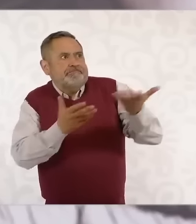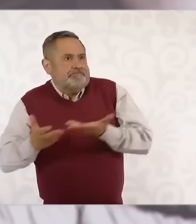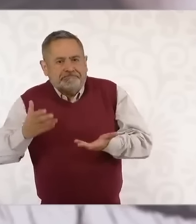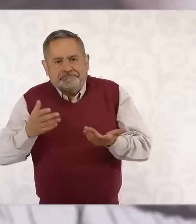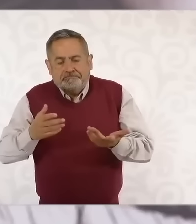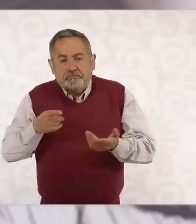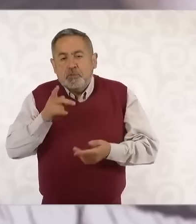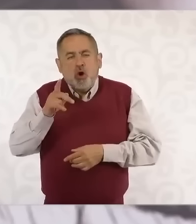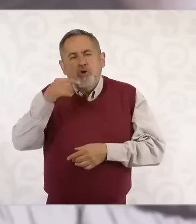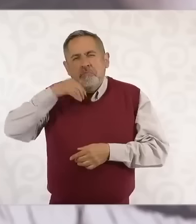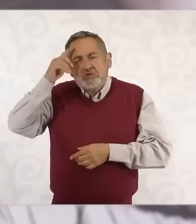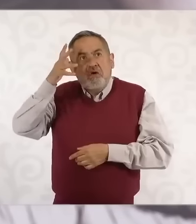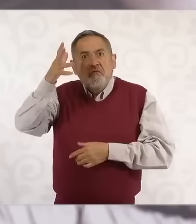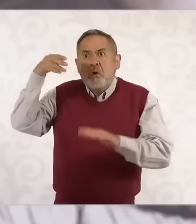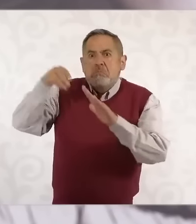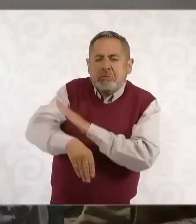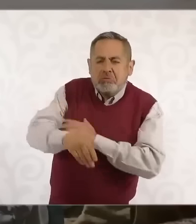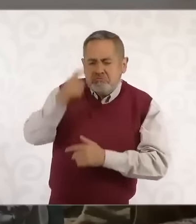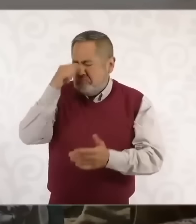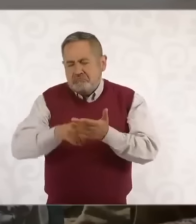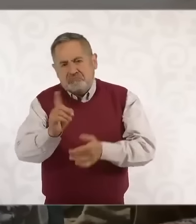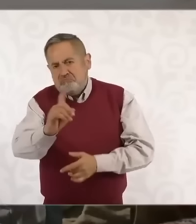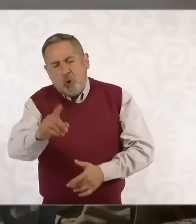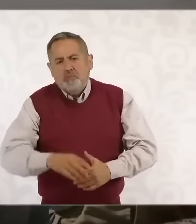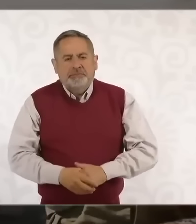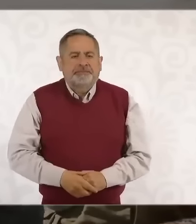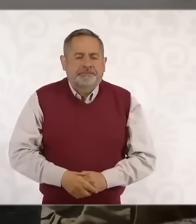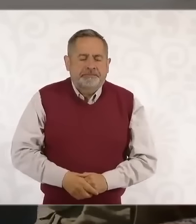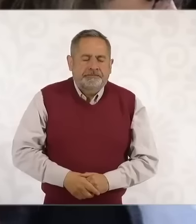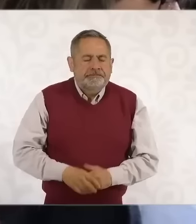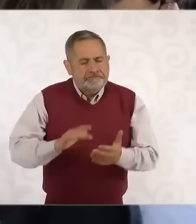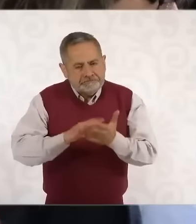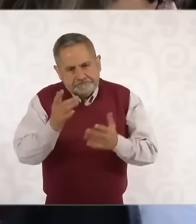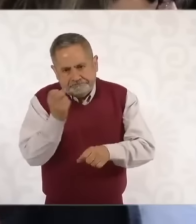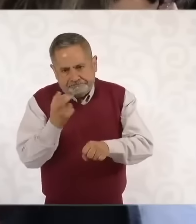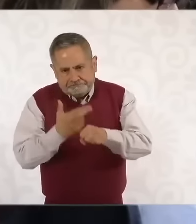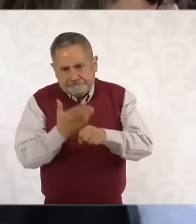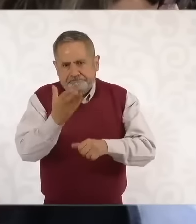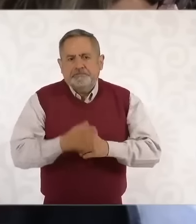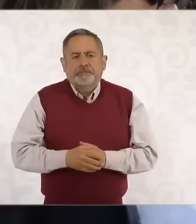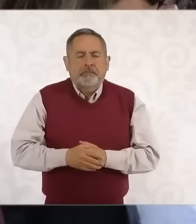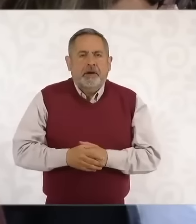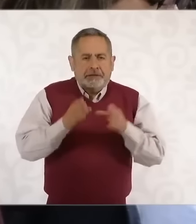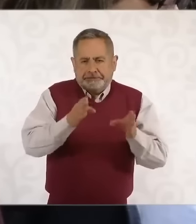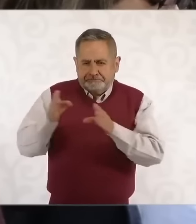caída relevante. Gracias, secretario. Y tengo un tema de Puebla, de un profesor desaparecido,